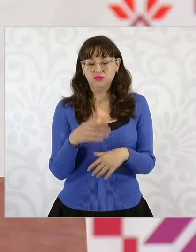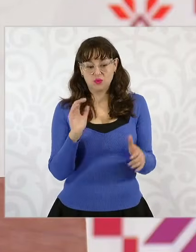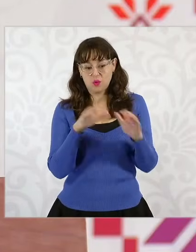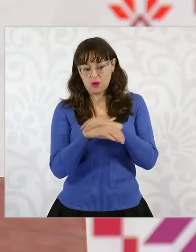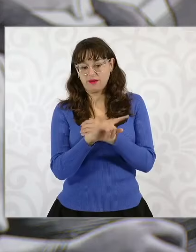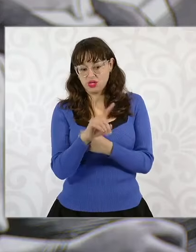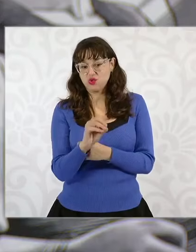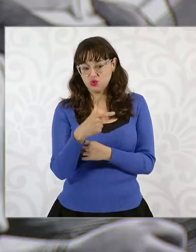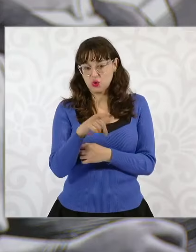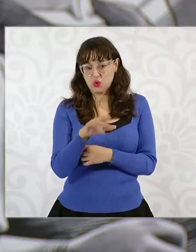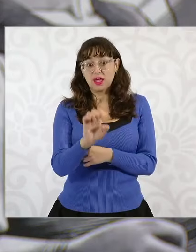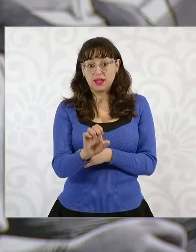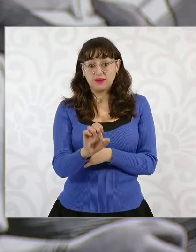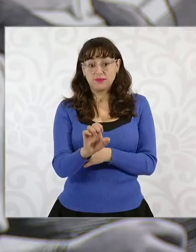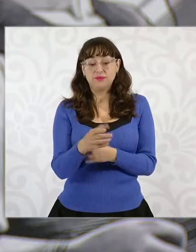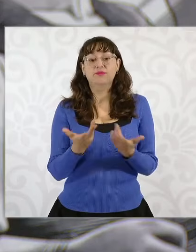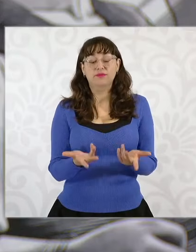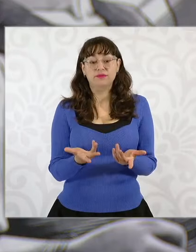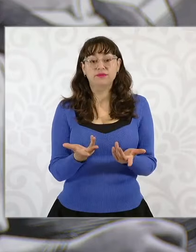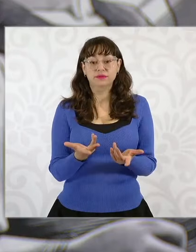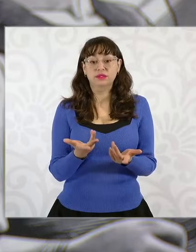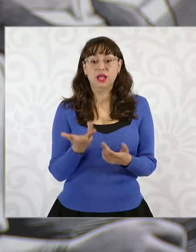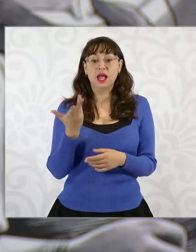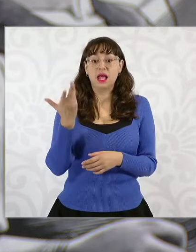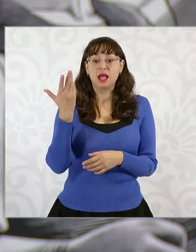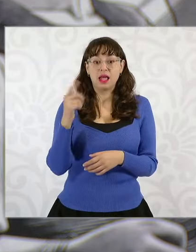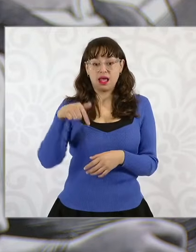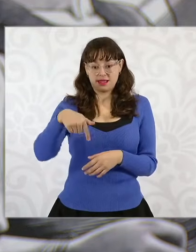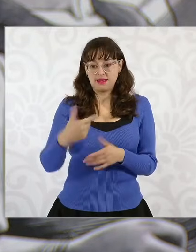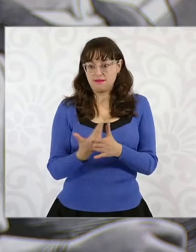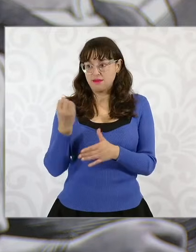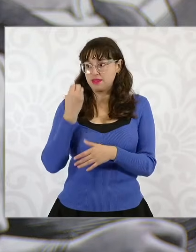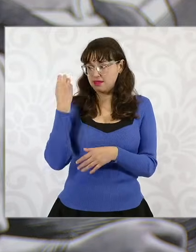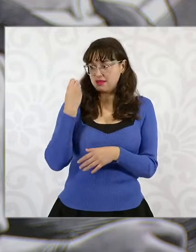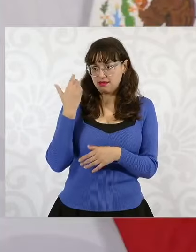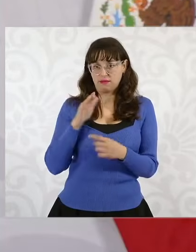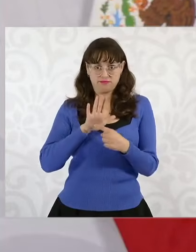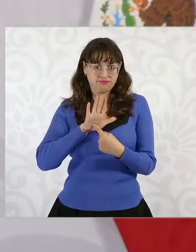había solicitado información en la mañanera del pueblo. Bueno,